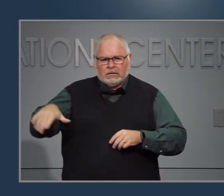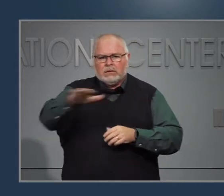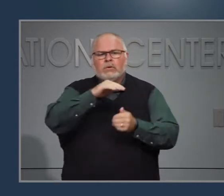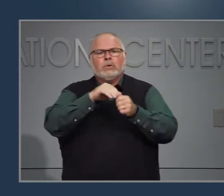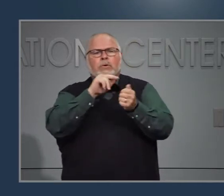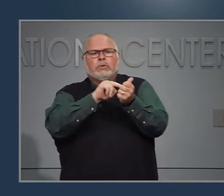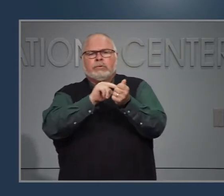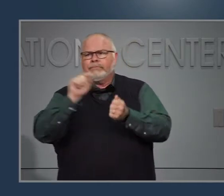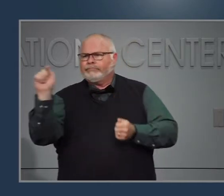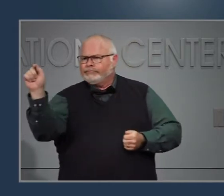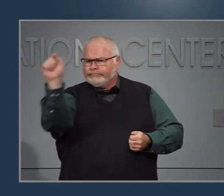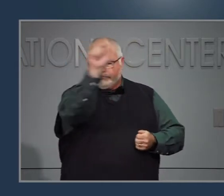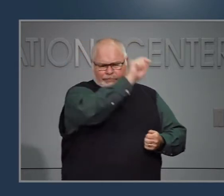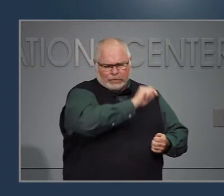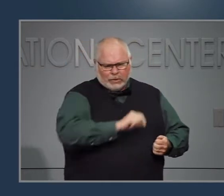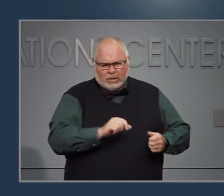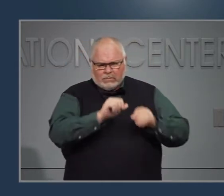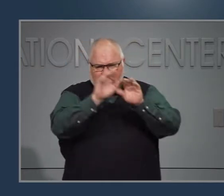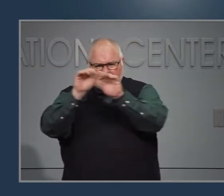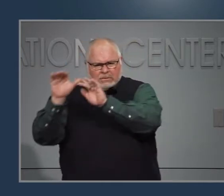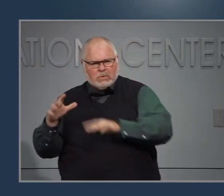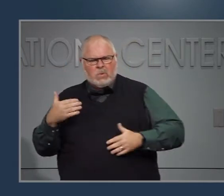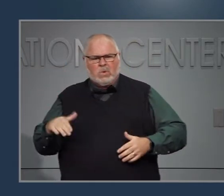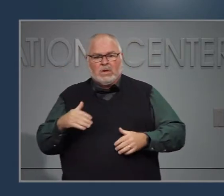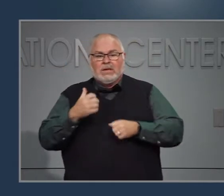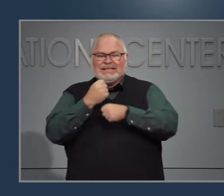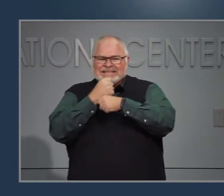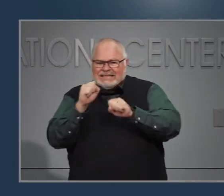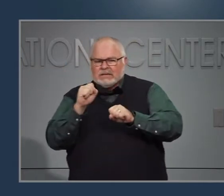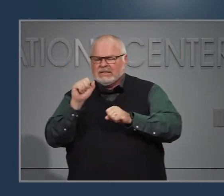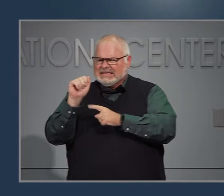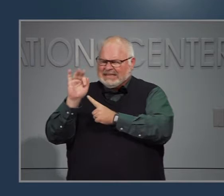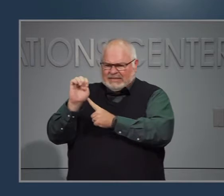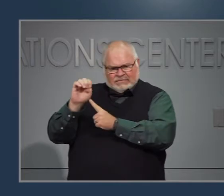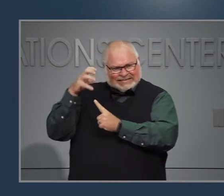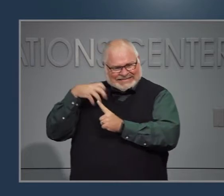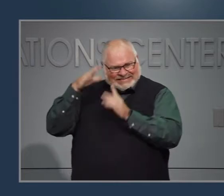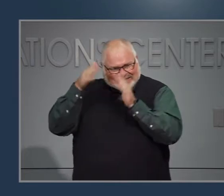La seguridad de los asilos durante esta pan pandemia ha tenido prioridad y un